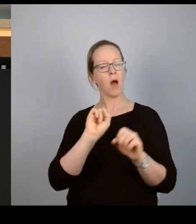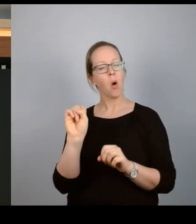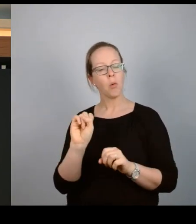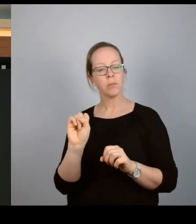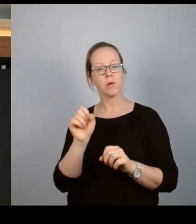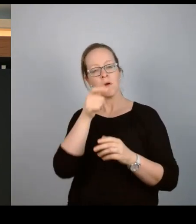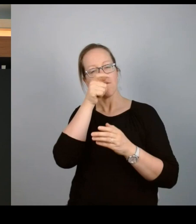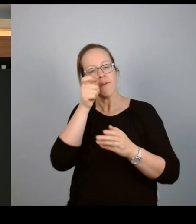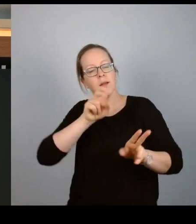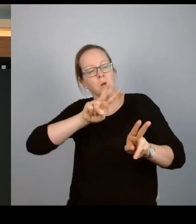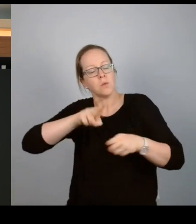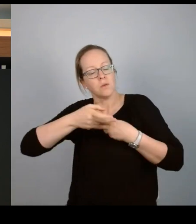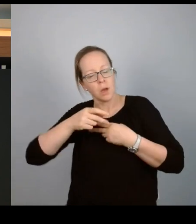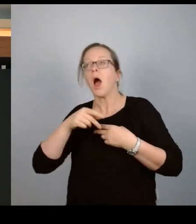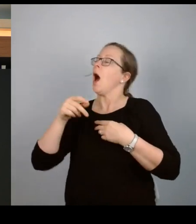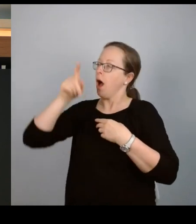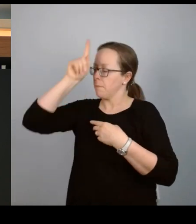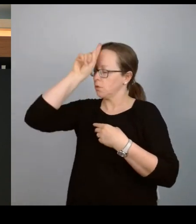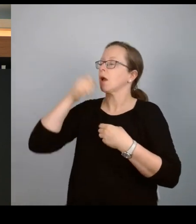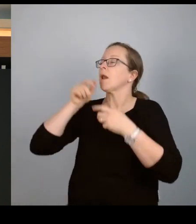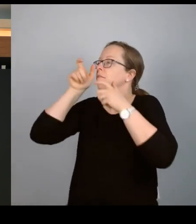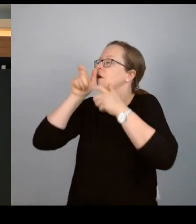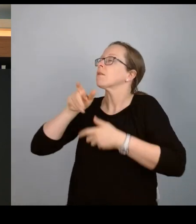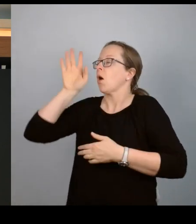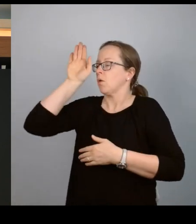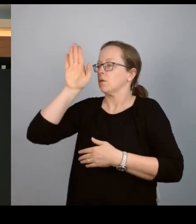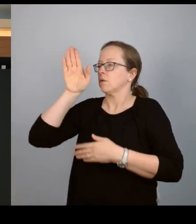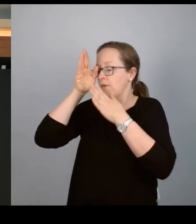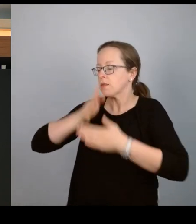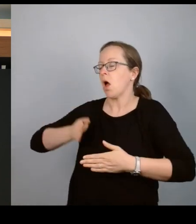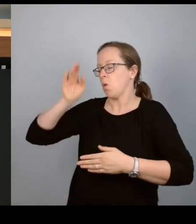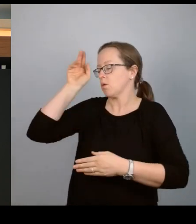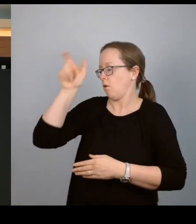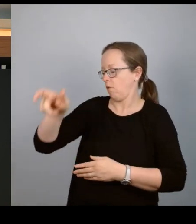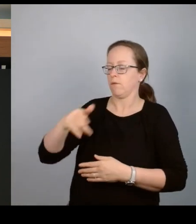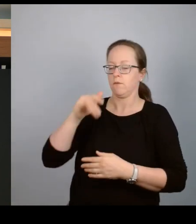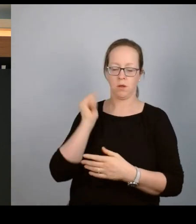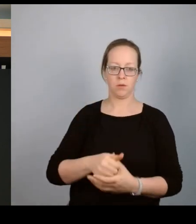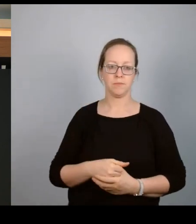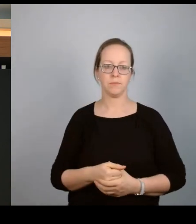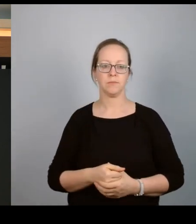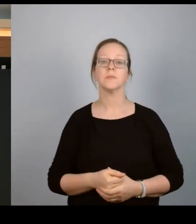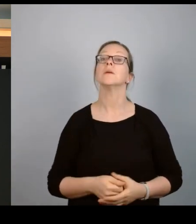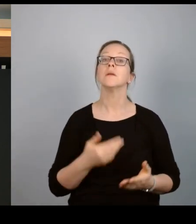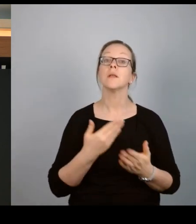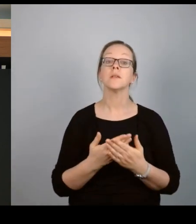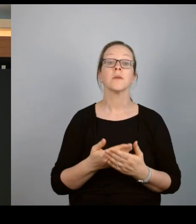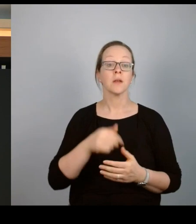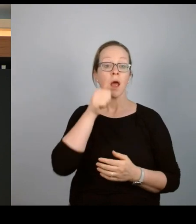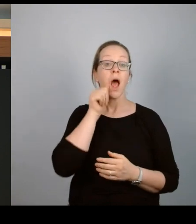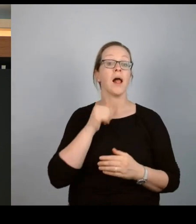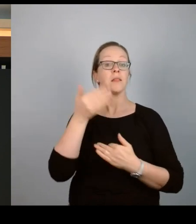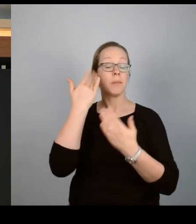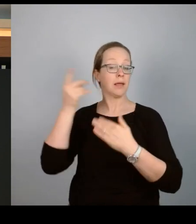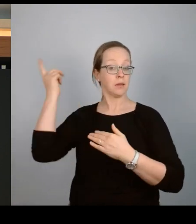Wir werden genau hinsehen, und das ist auch erforderlich, denn, Sie haben selber gesagt, die Probleme sind leider immer noch nicht abgestellt und da